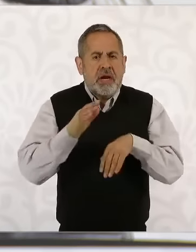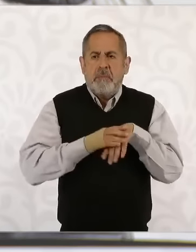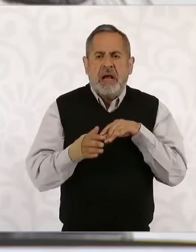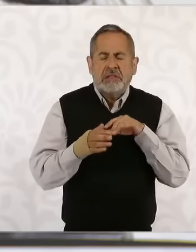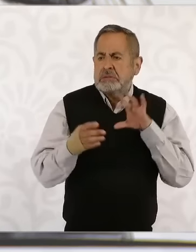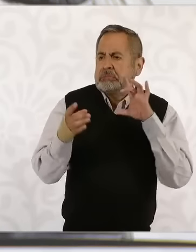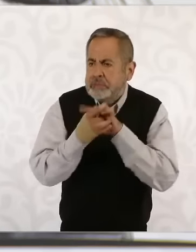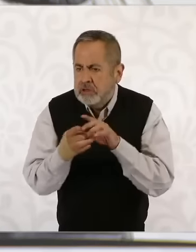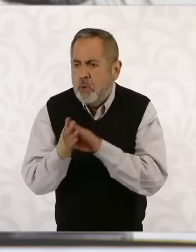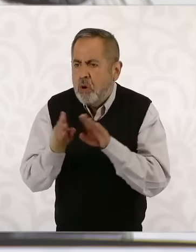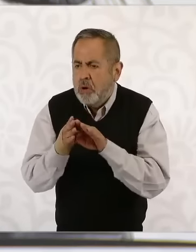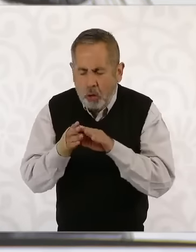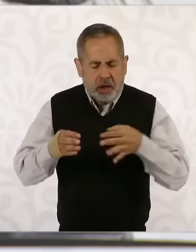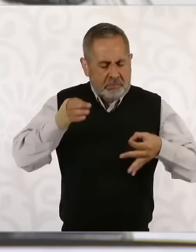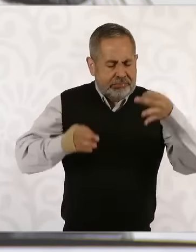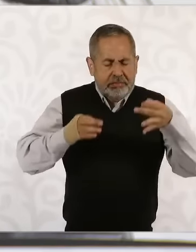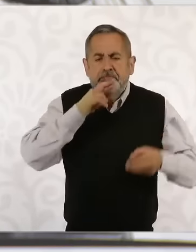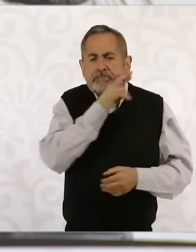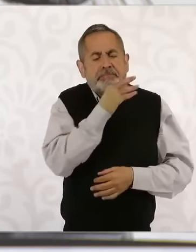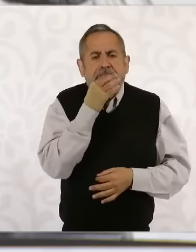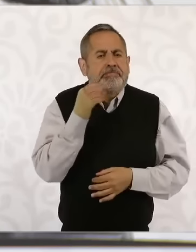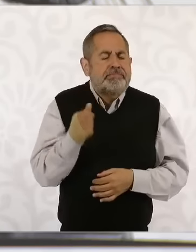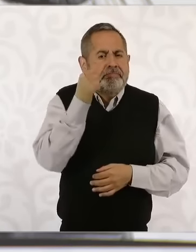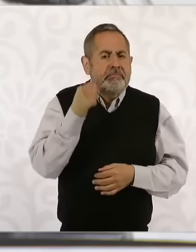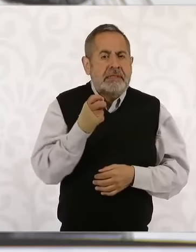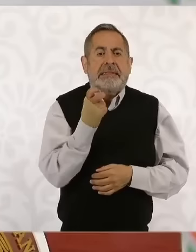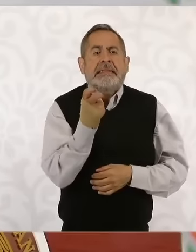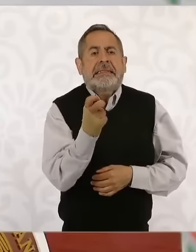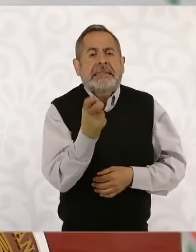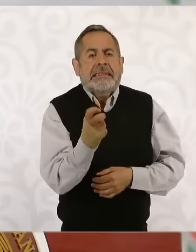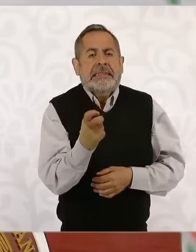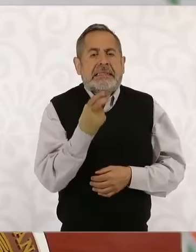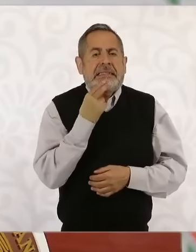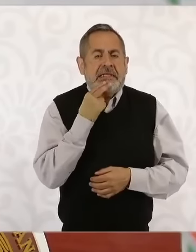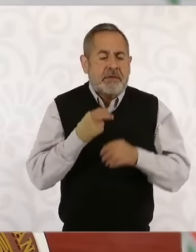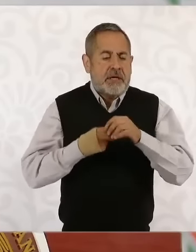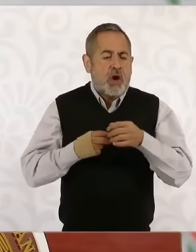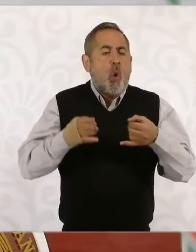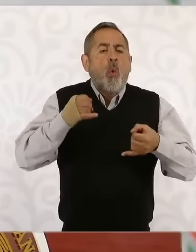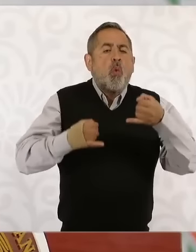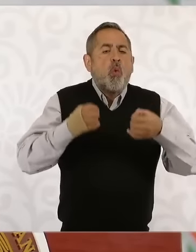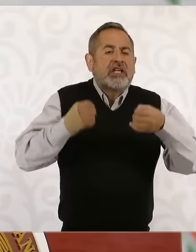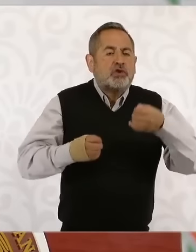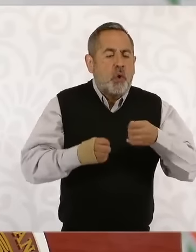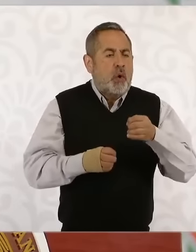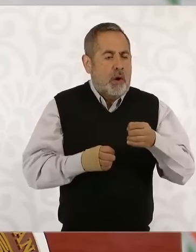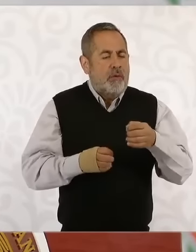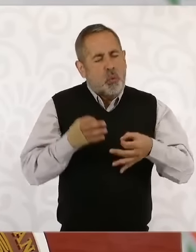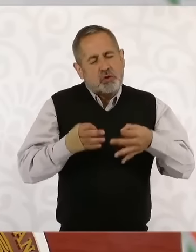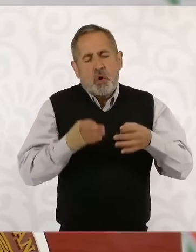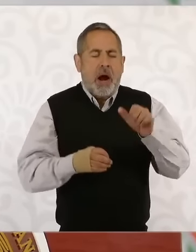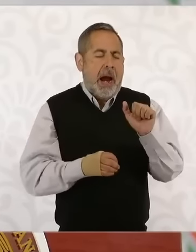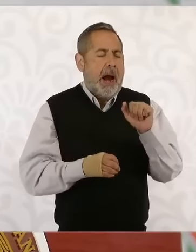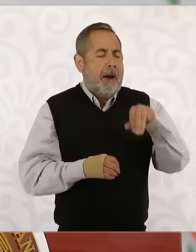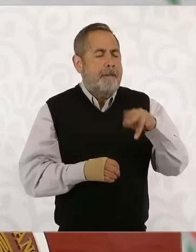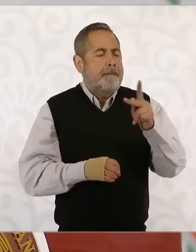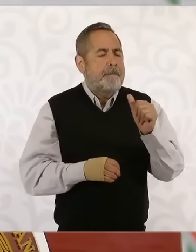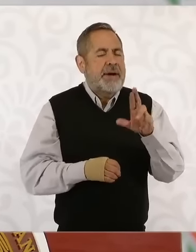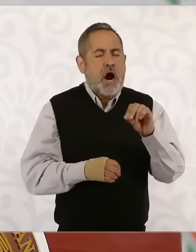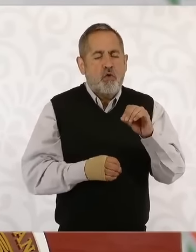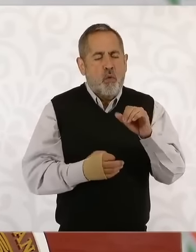más accesible. Esa es la finalidad primordial del juicio de amparo en esta reforma. Ahora bien, se